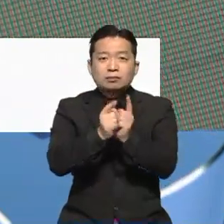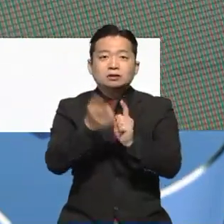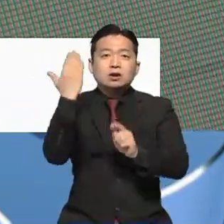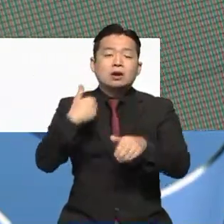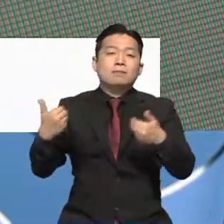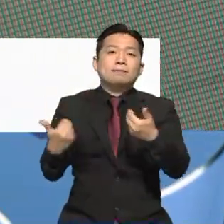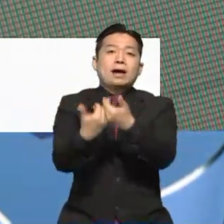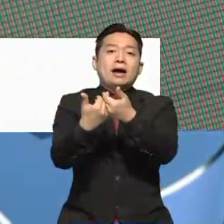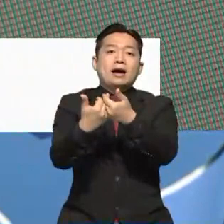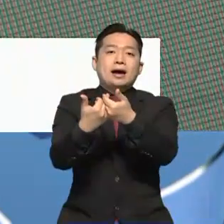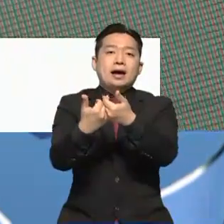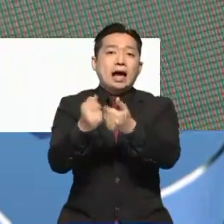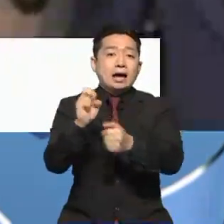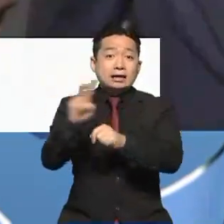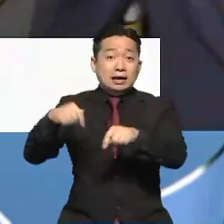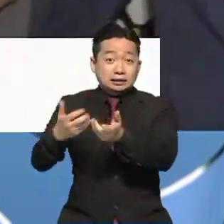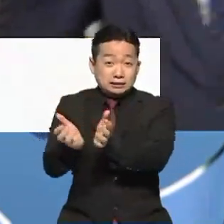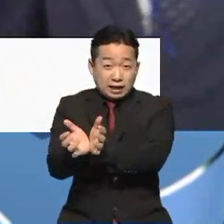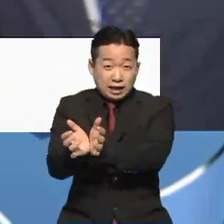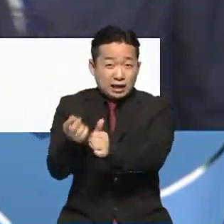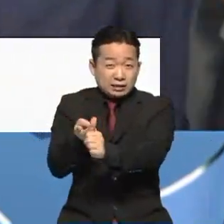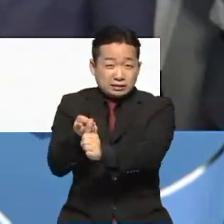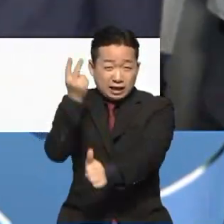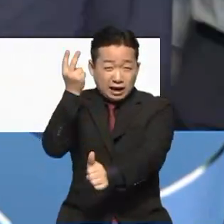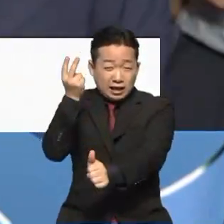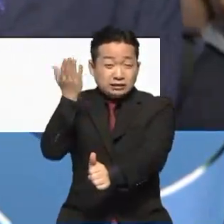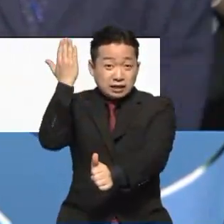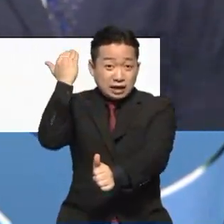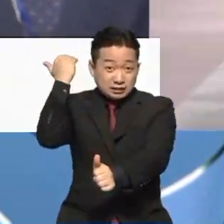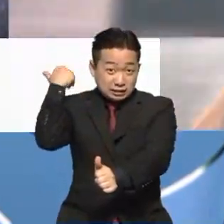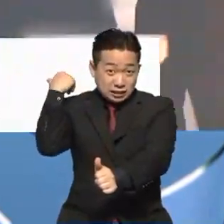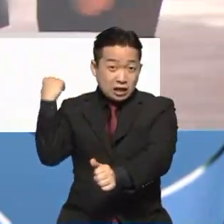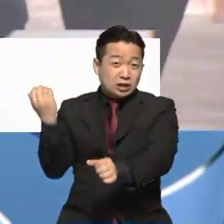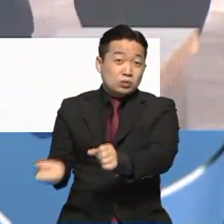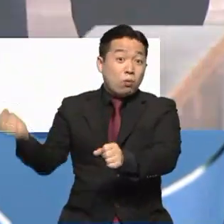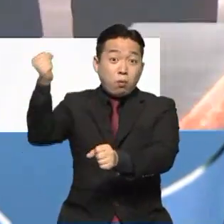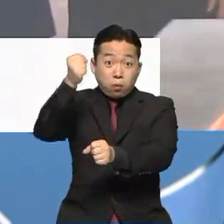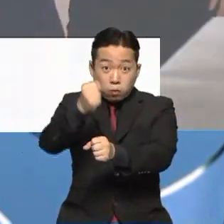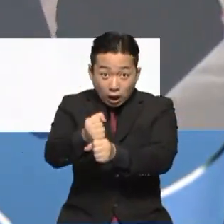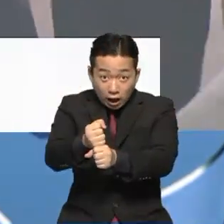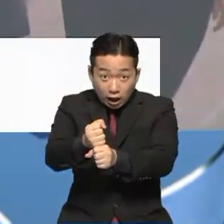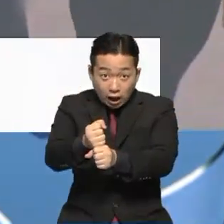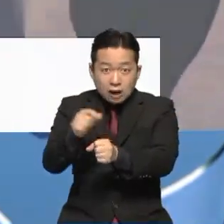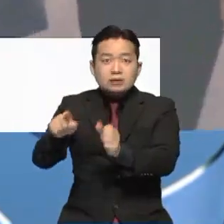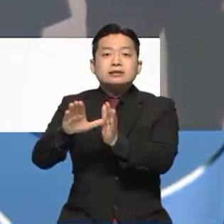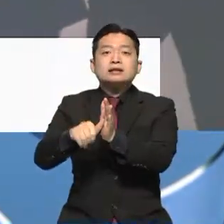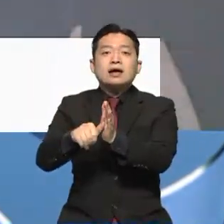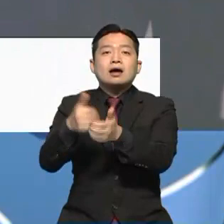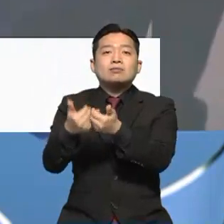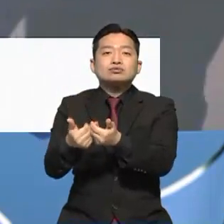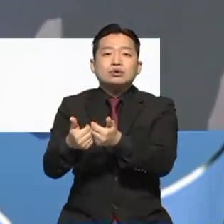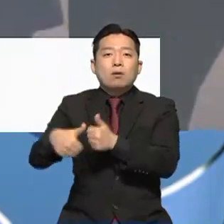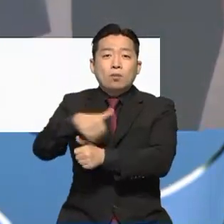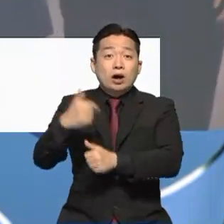그러니까 다시 말하면 야당이 탄핵의 강을 건너기 이전으로 되돌아간다고 했을 때 또 그에 따른 분열상이 전개된다면 윤석열